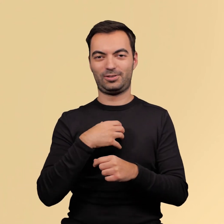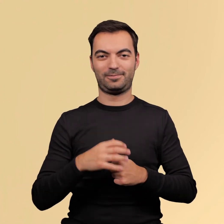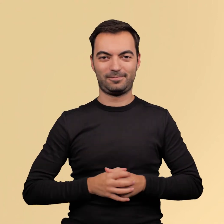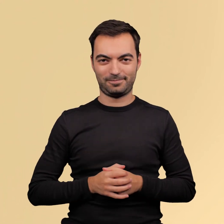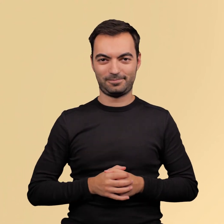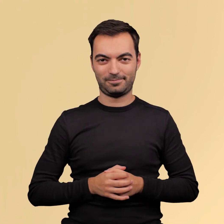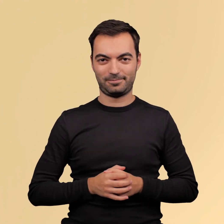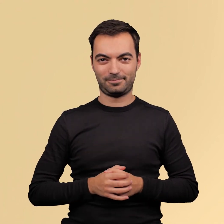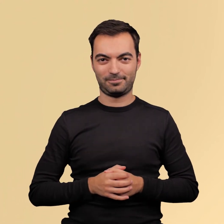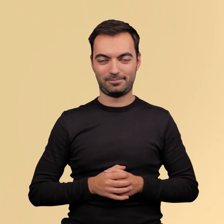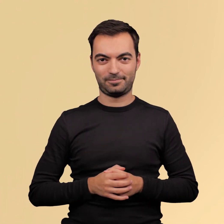jak i gości muzeum.